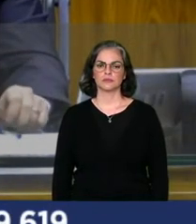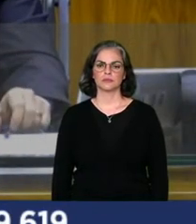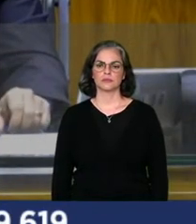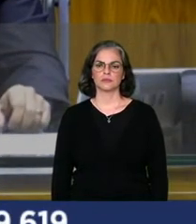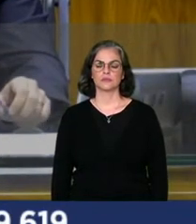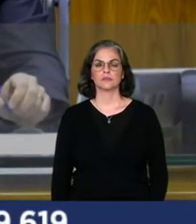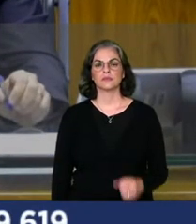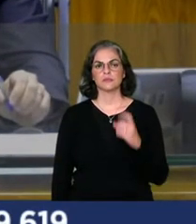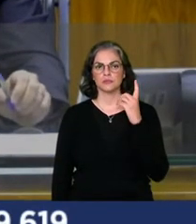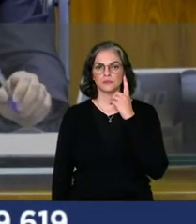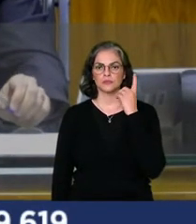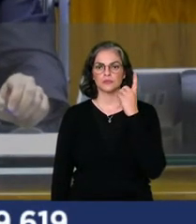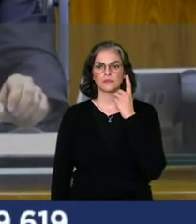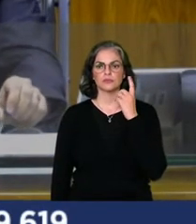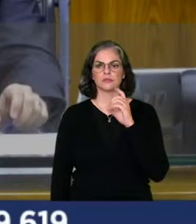HENRIQUE FONTANA. DEPUTADO ELY